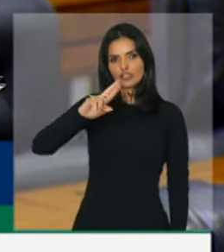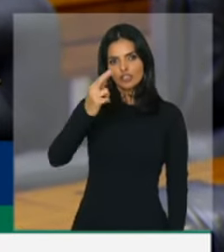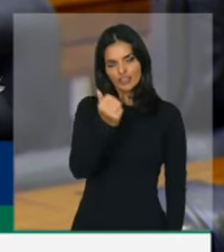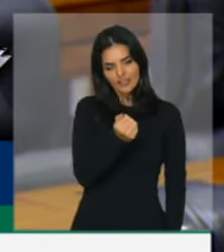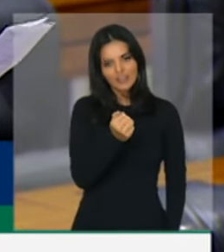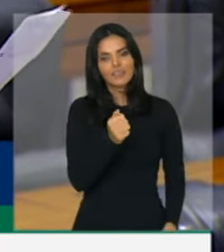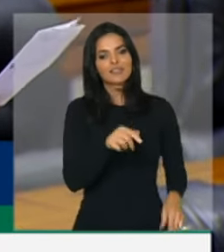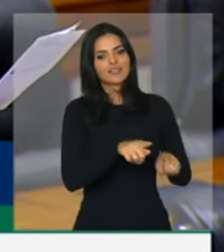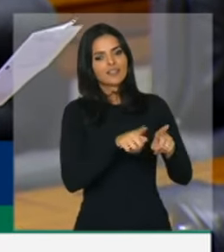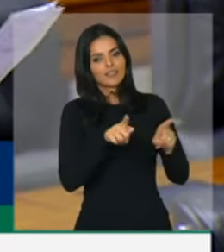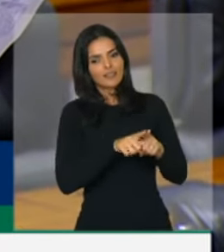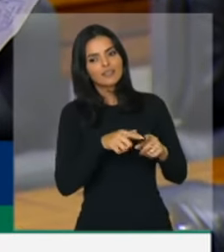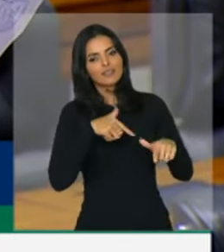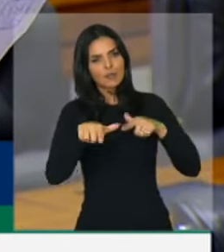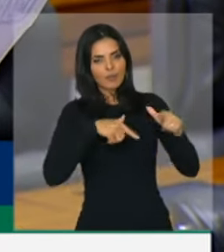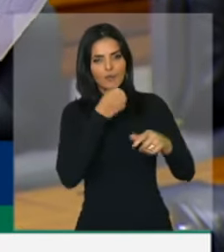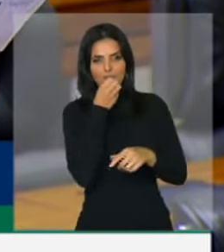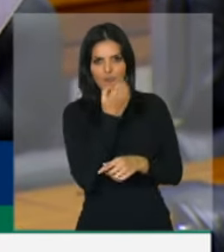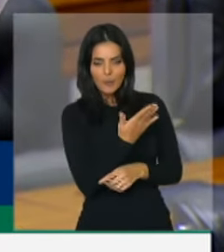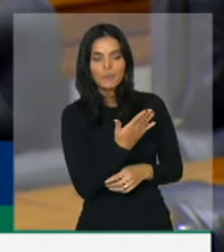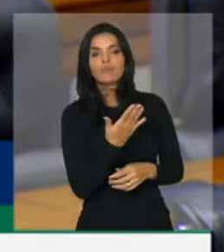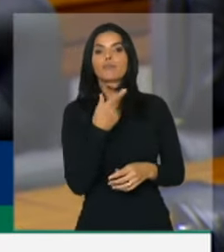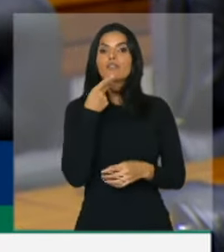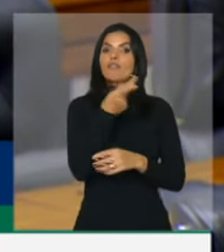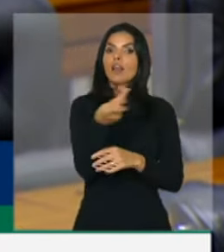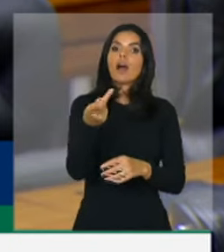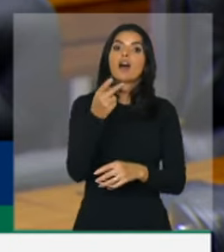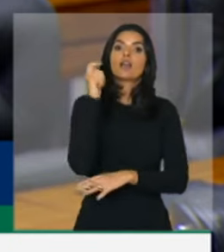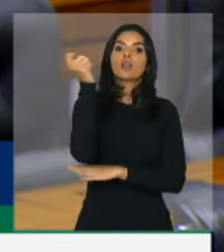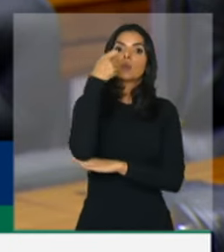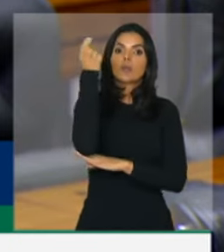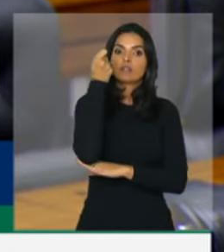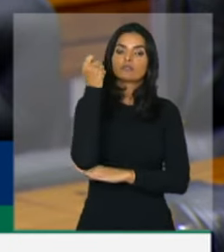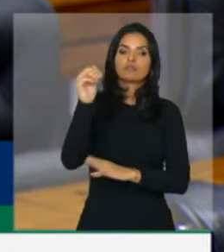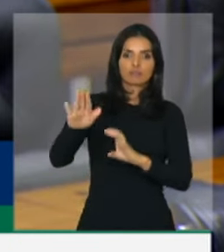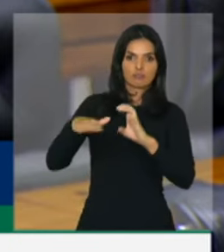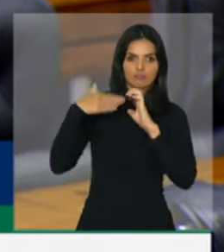DIZER DO QUE RIO GRANDE DO SUL EU RECEBI ESSA MENSAGEM: A SITUAÇÃO DO RIO GRANDE DO SUL NÃO É MUITO GRAVE, É